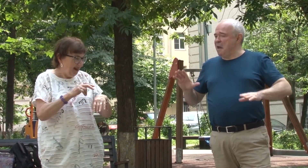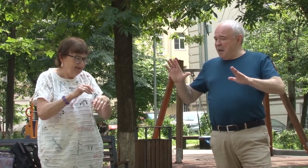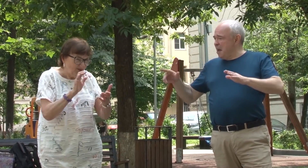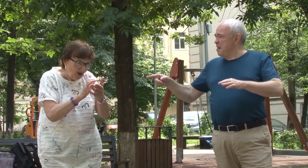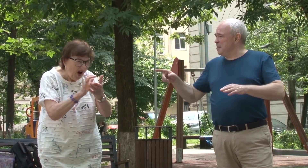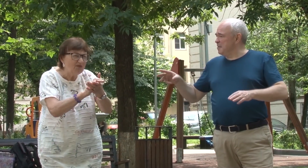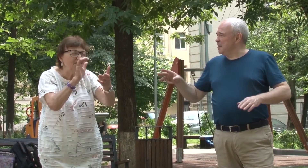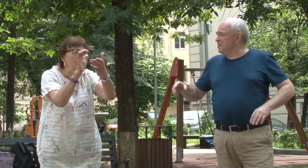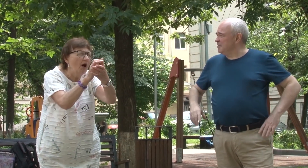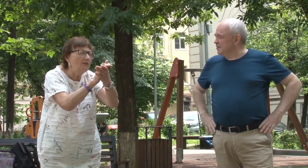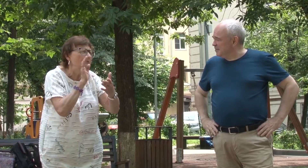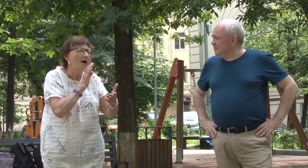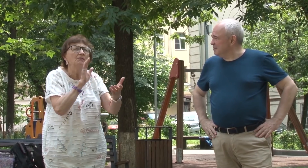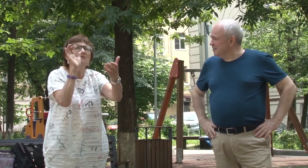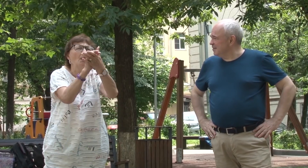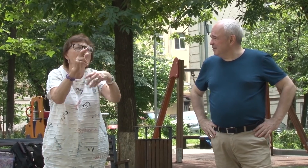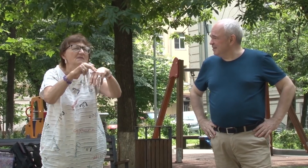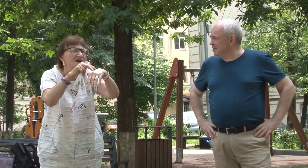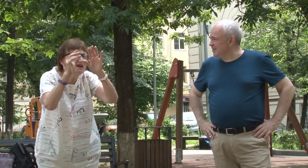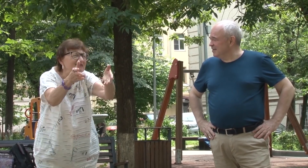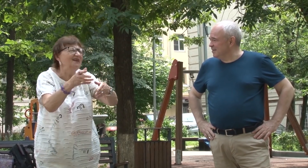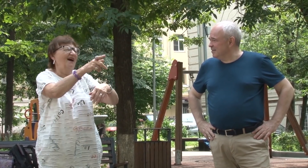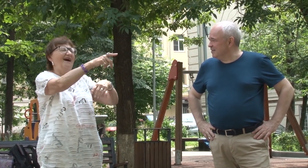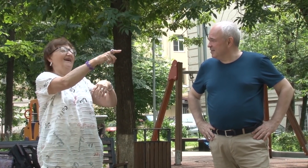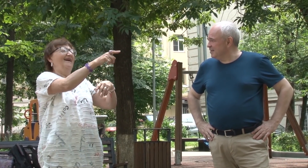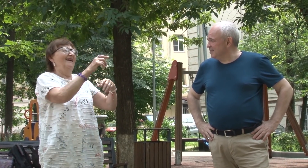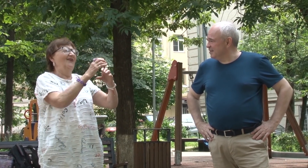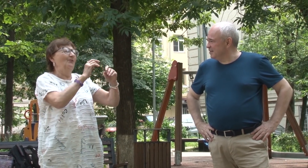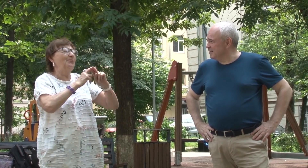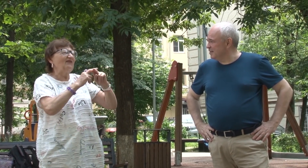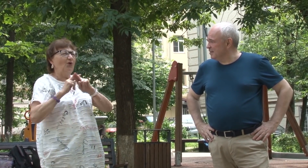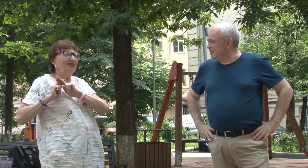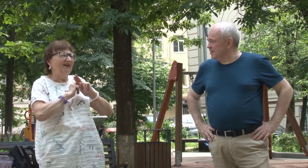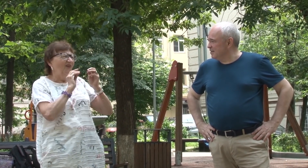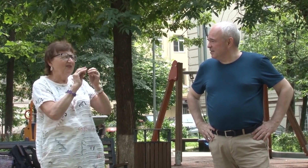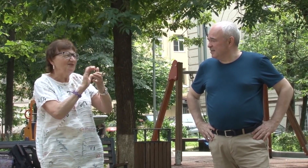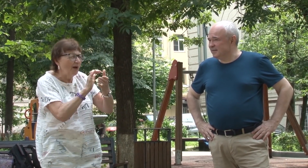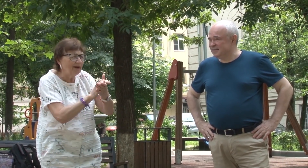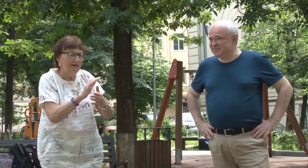У мамы были знакомые в милиции, и проводник был знакомый.